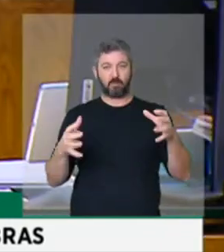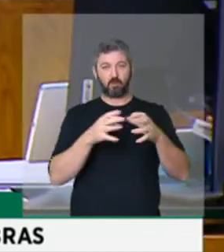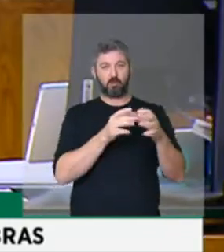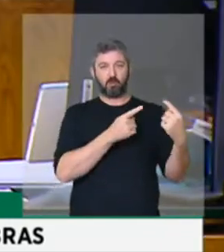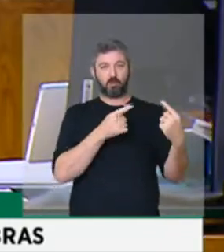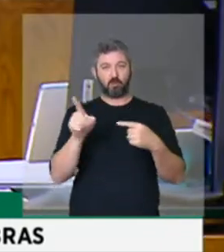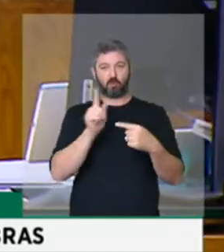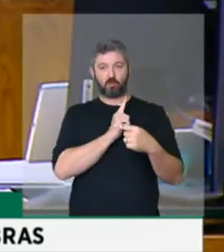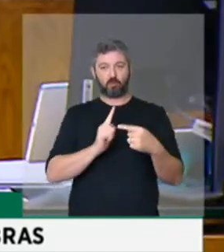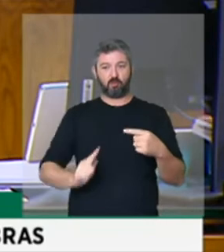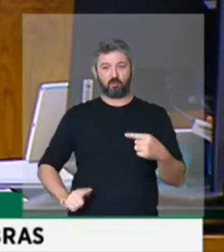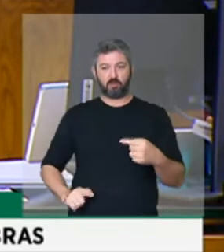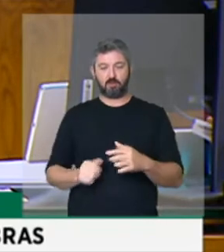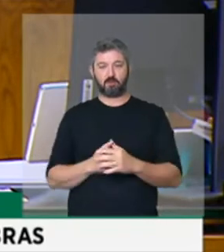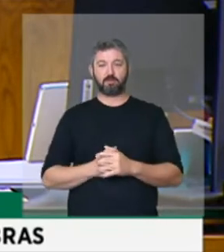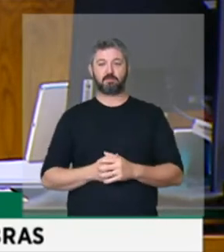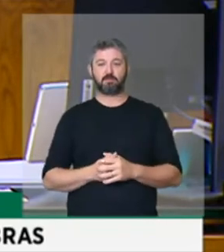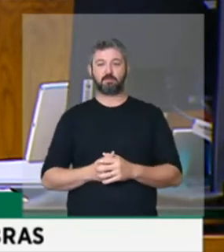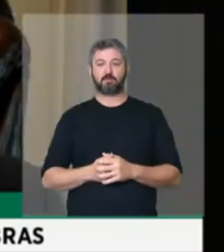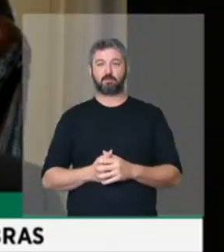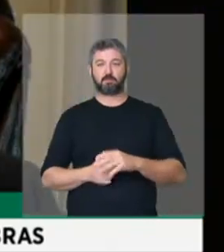AFOGADILHO PARA QUE INTERESSES PRIVADOS PREVALEÇAM SOBRE OS INTERESSES DA SOCIEDADE. NÓS